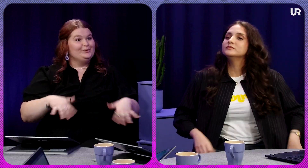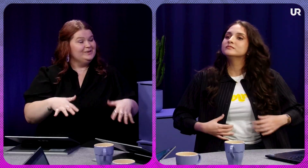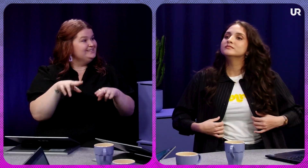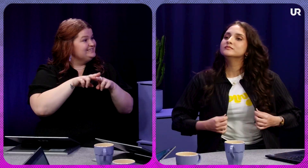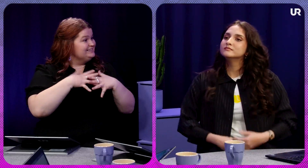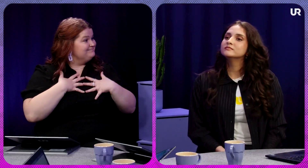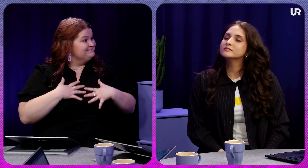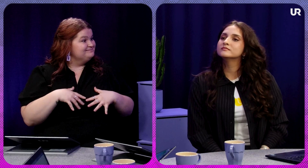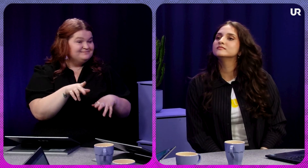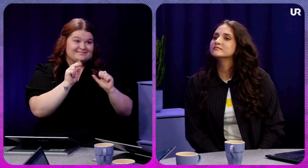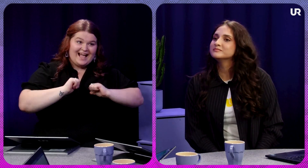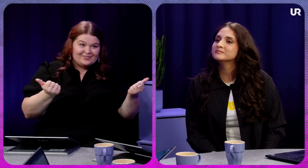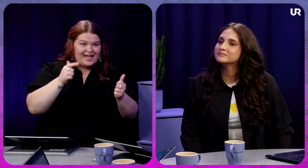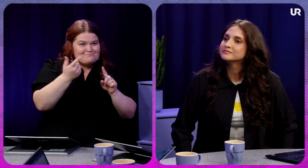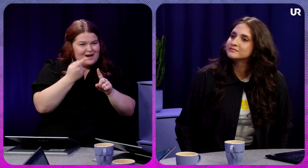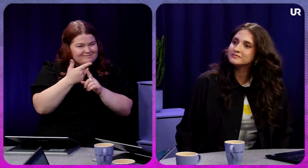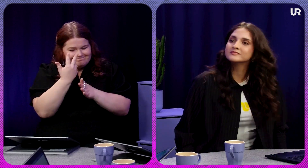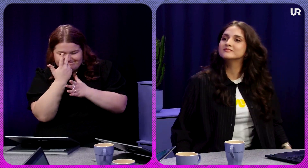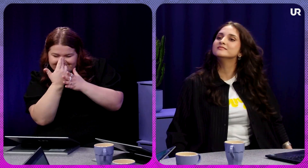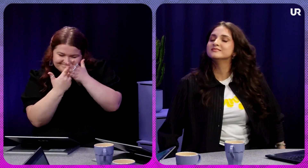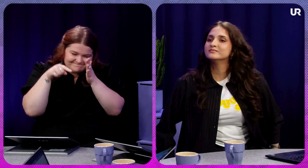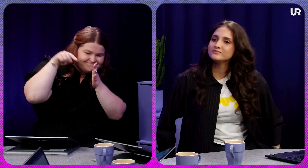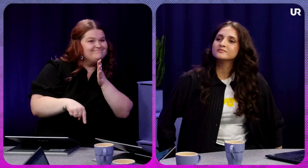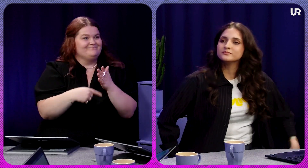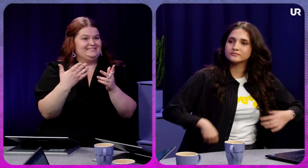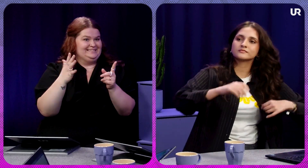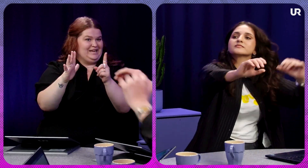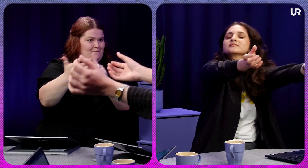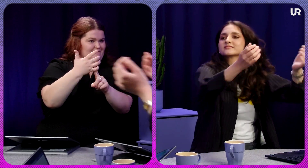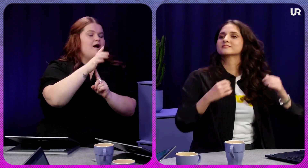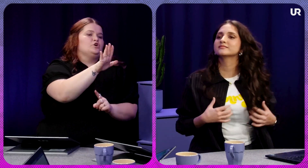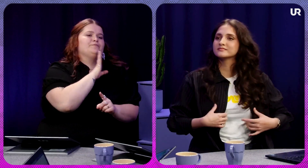Josephine: Känner du dig redo att dyka djupt i det här ämnet?